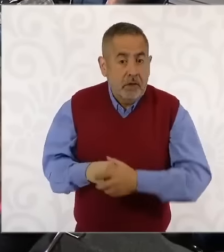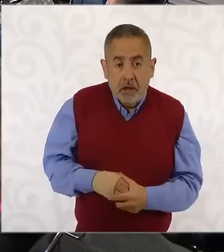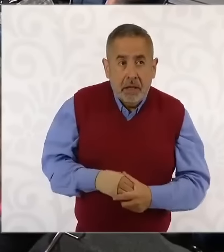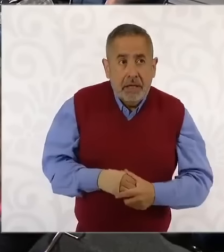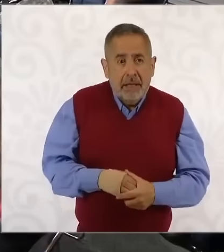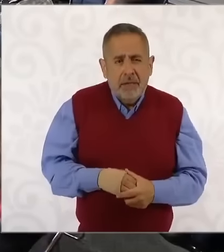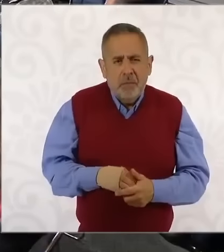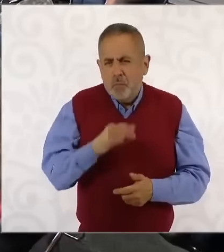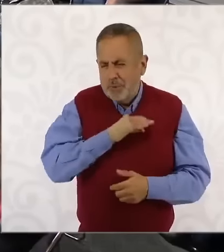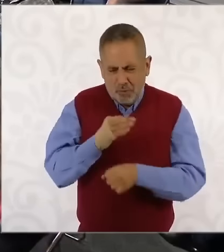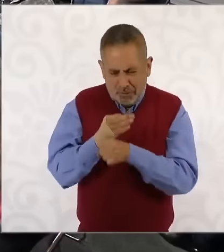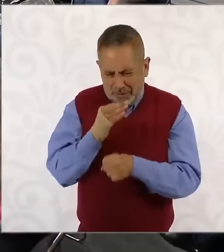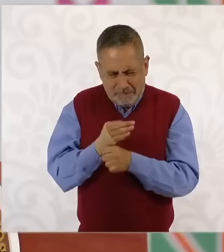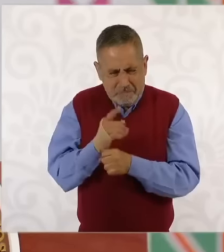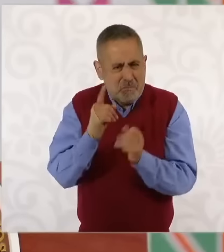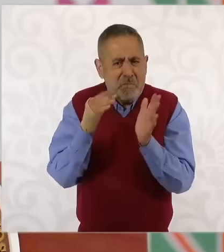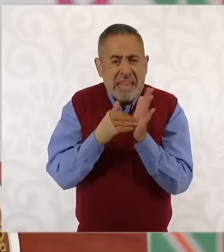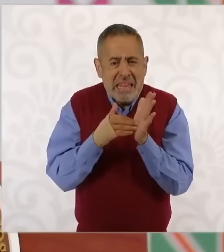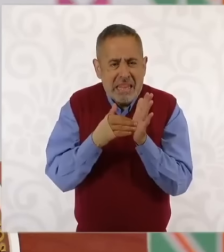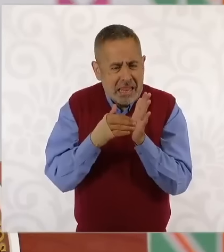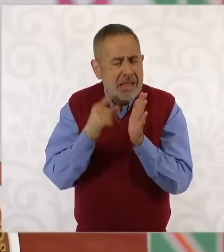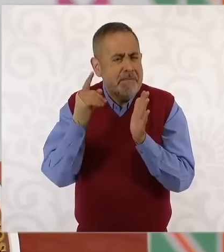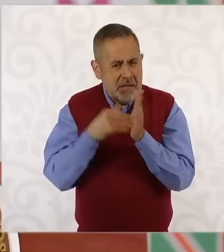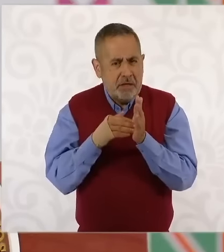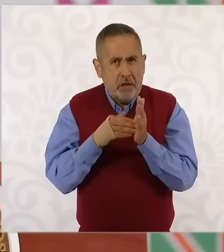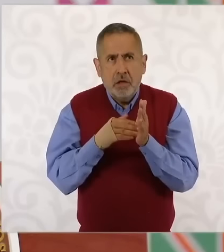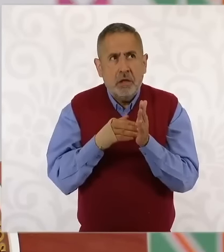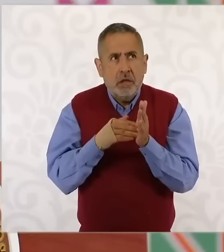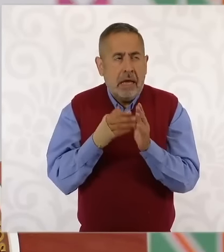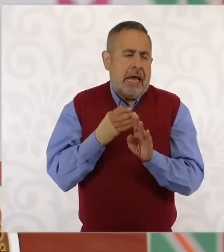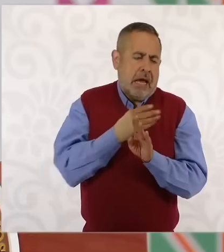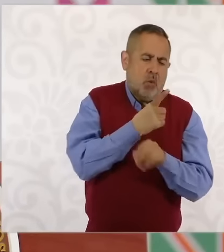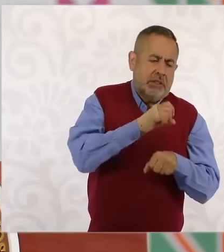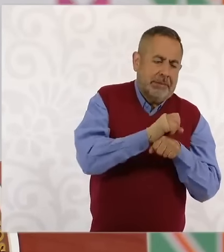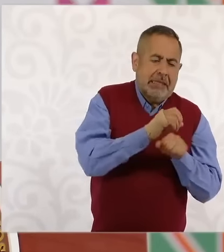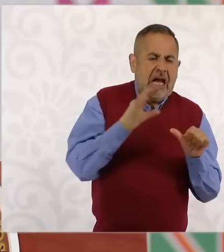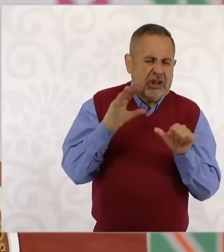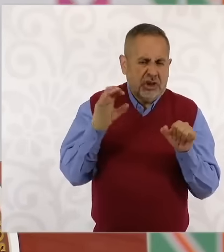Hace la semana pasada hablamos de 600, hoy hay 1000 máquinas de distinto tipo